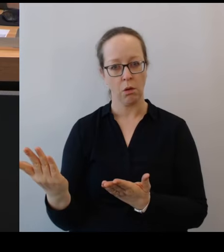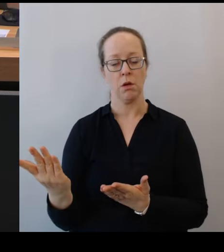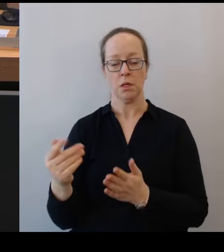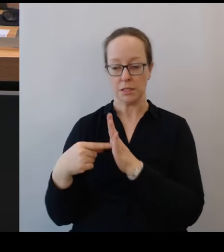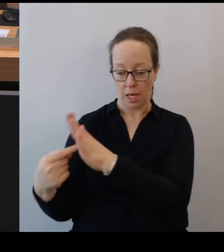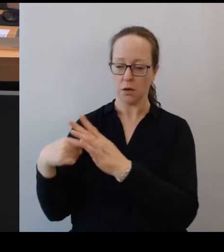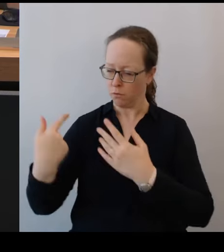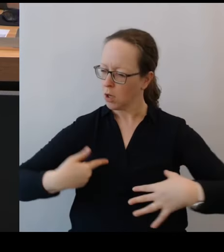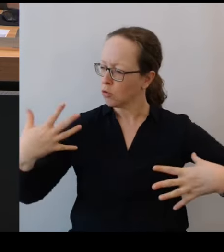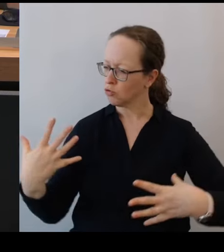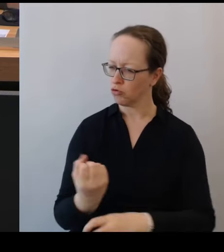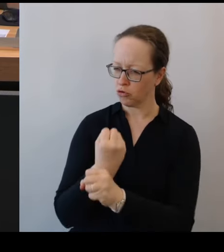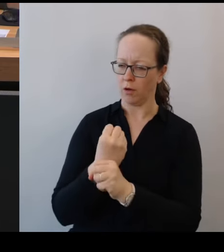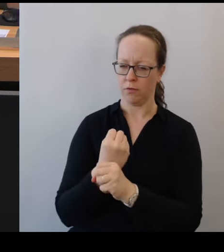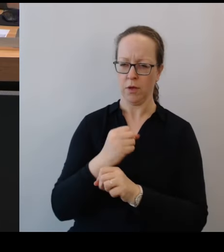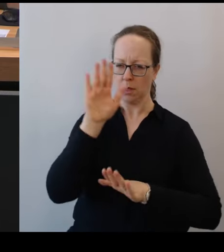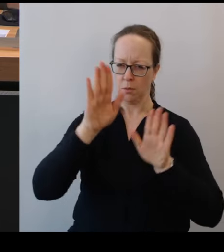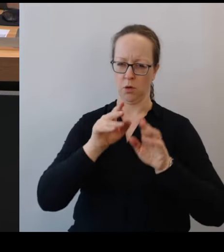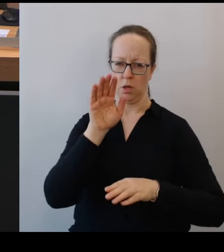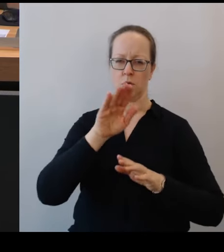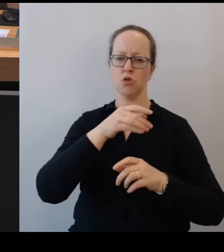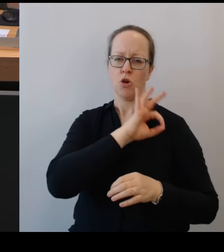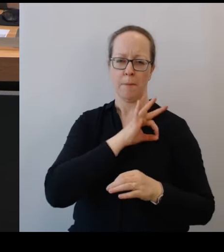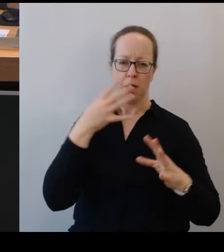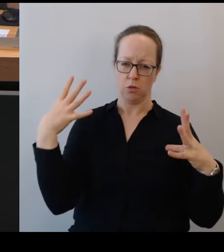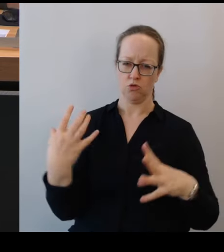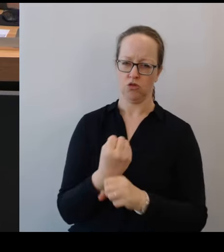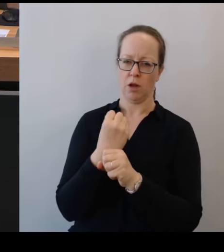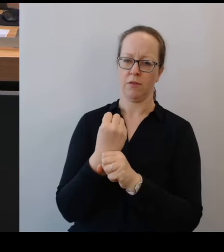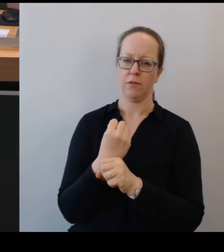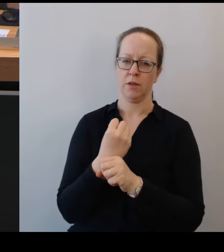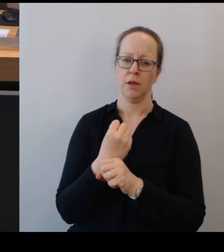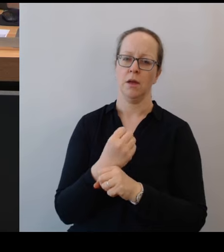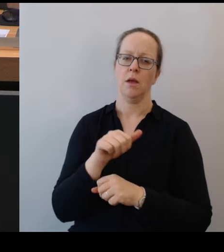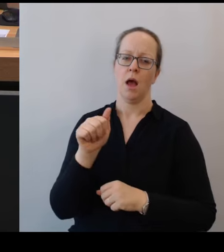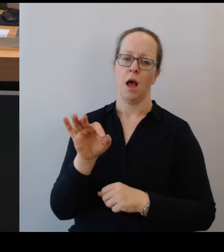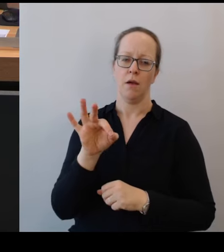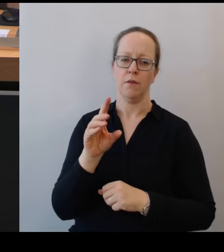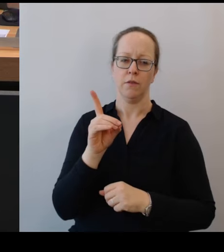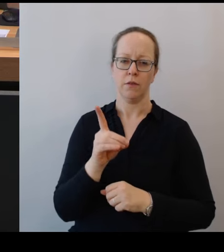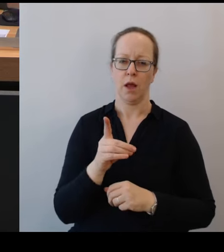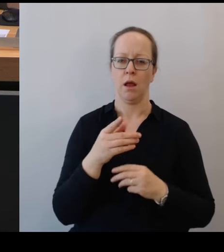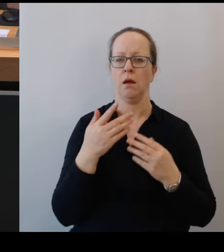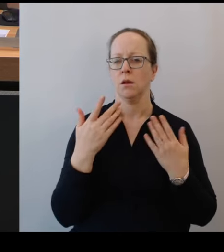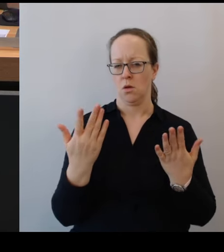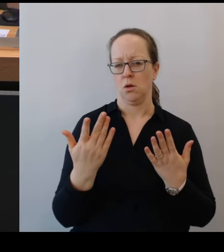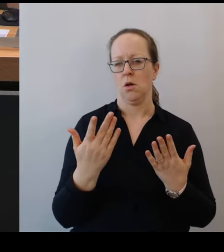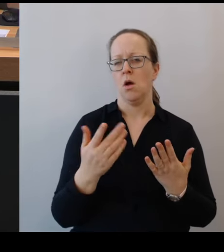Geflüchtete und Erwerbslose, stattdessen bundesweiter Mietendeckel, sozialer Klimaschutz und Milliardärssteuer. (Beifall)